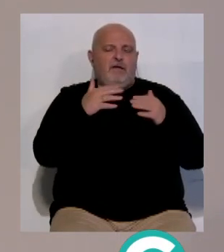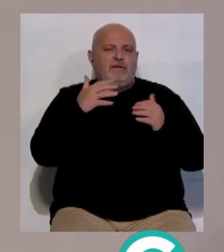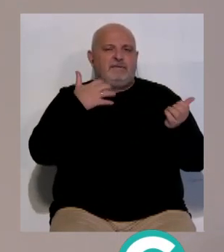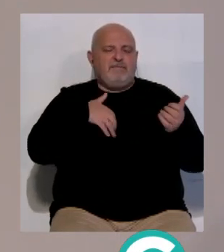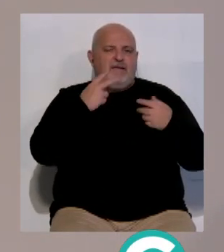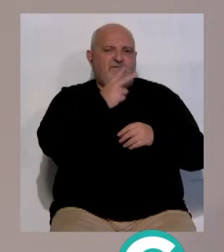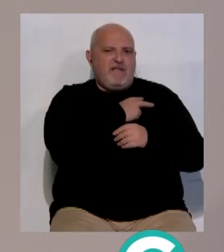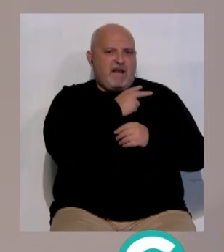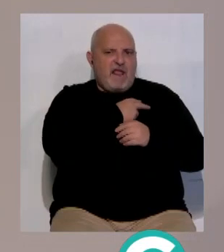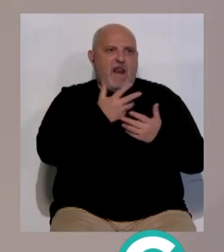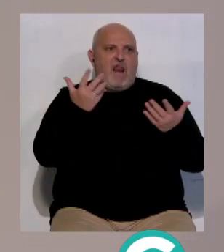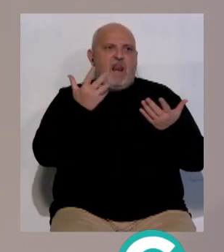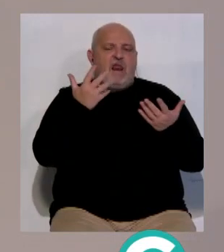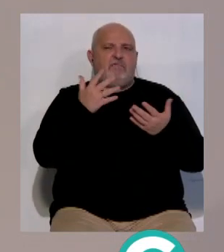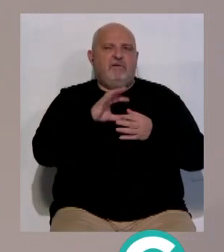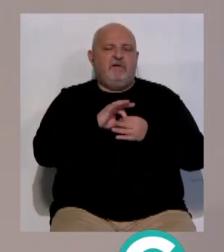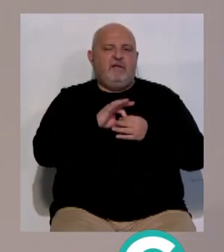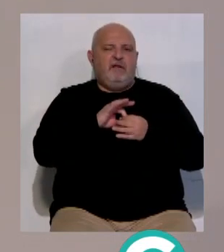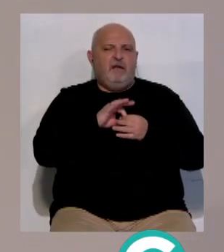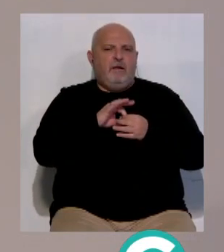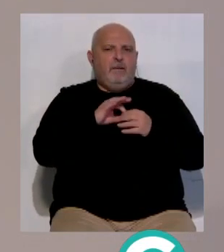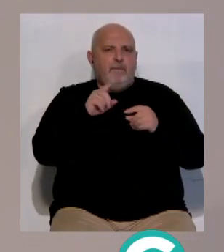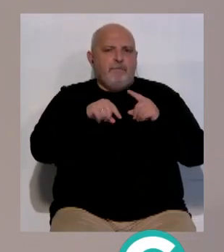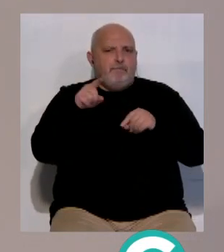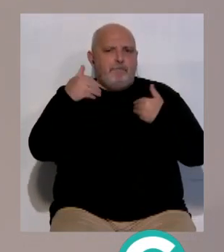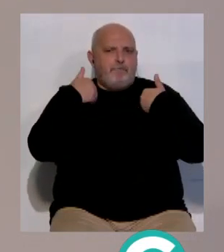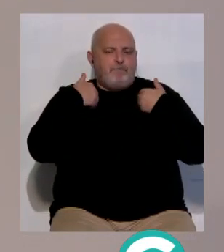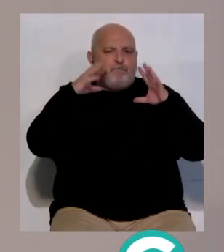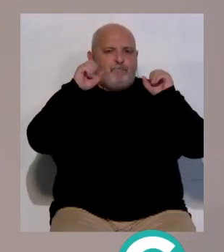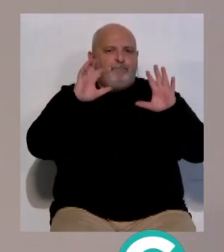real ha habido partidos de jundia y a él le ha tocado al Celta cadi que son dos equipos equipo